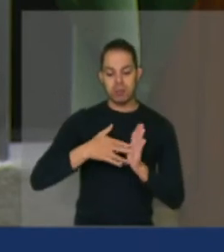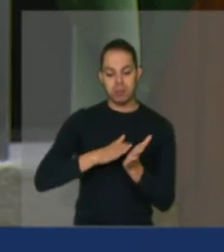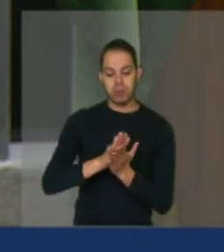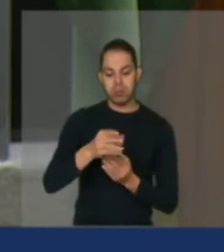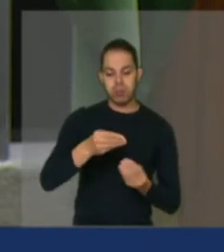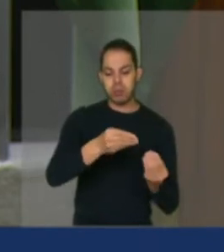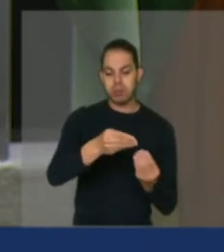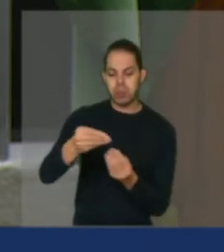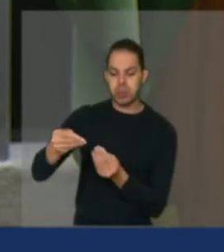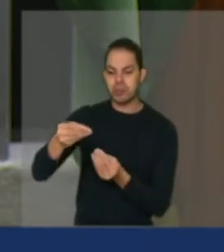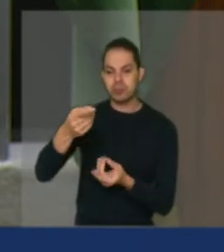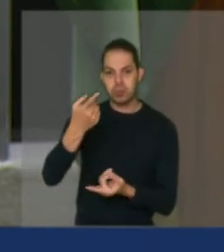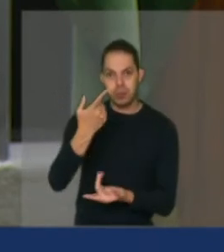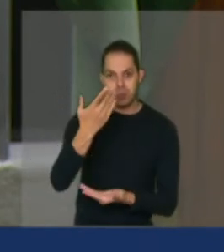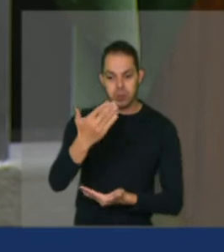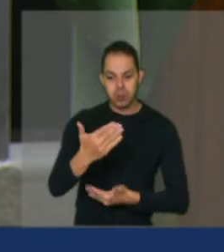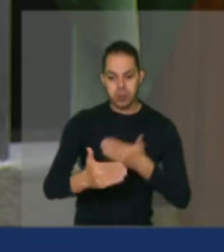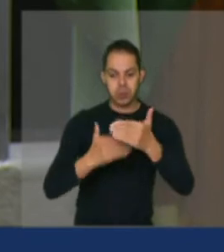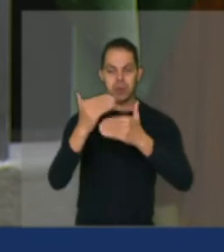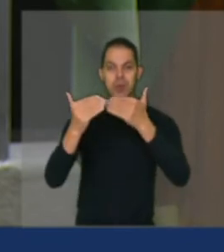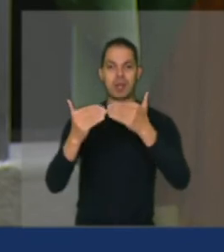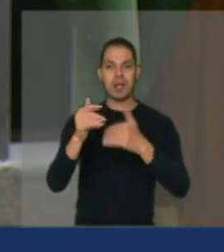FUNDIÁRIA NÓS INVERTO REMOS ESSA LÓGICA DO DESMATAMENTO E DA QUEIMADA. NÃO É